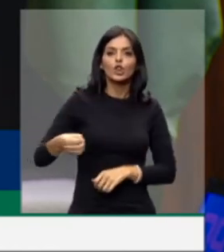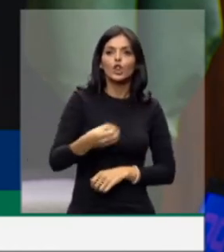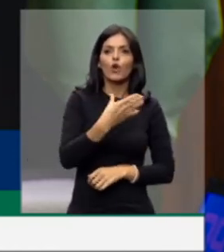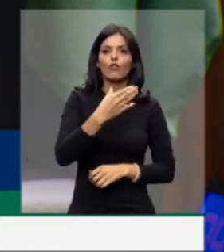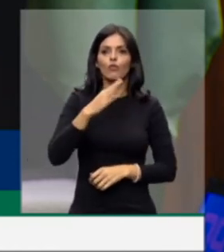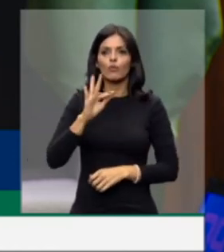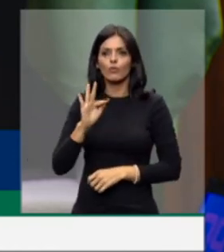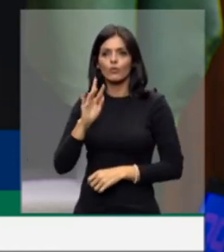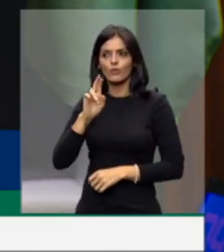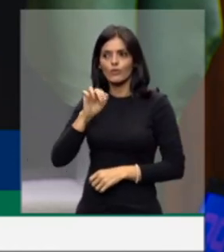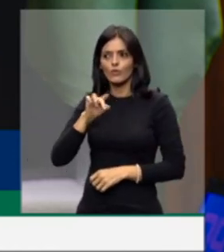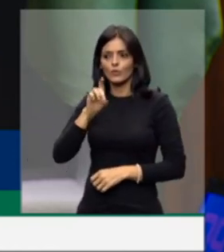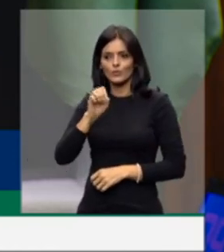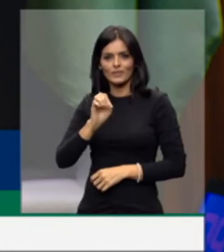CONSTITUIÇÃO BRASILEIRA NA MUDANÇA E NA CONSTRUÇÃO DO